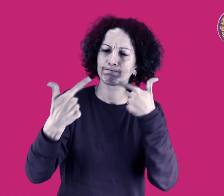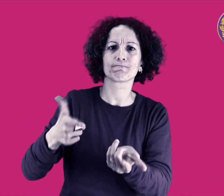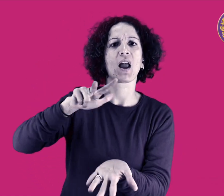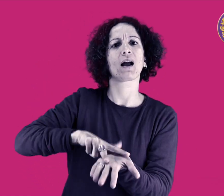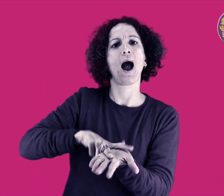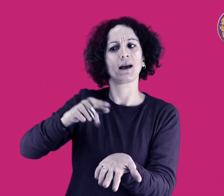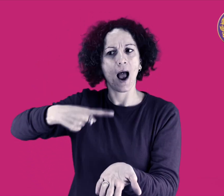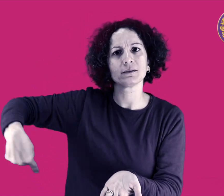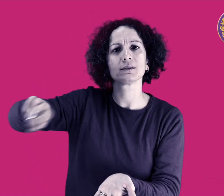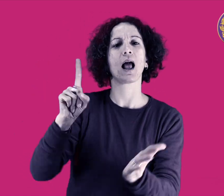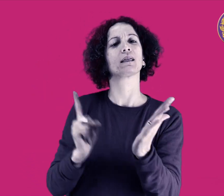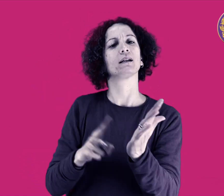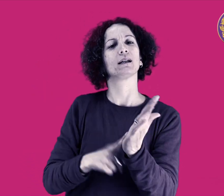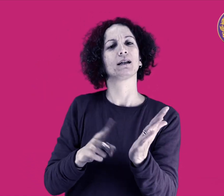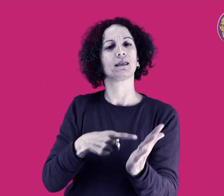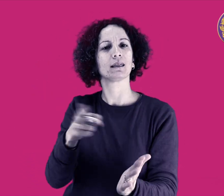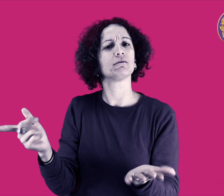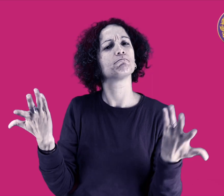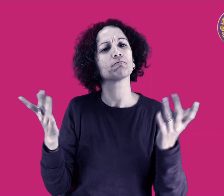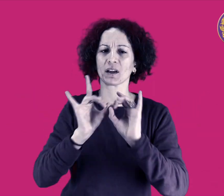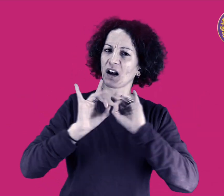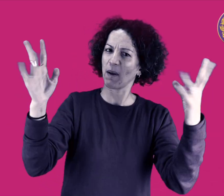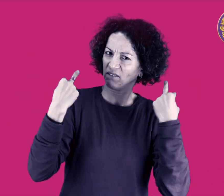a garantire ed espandere i loro diritti,